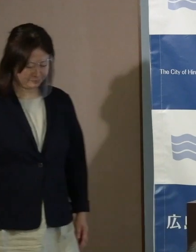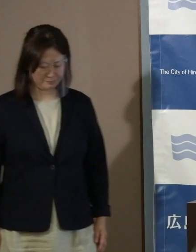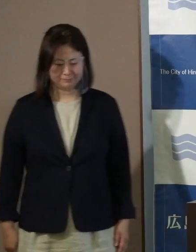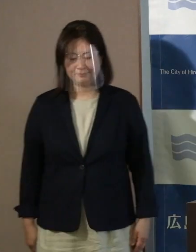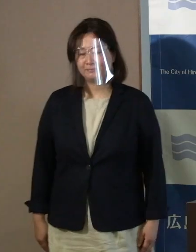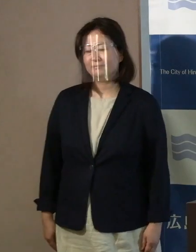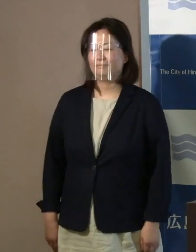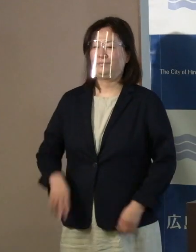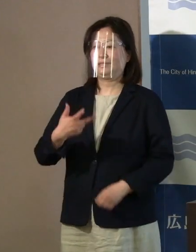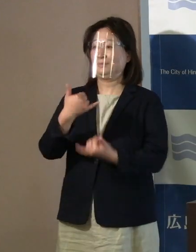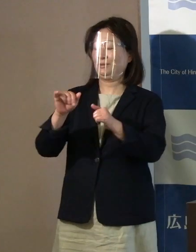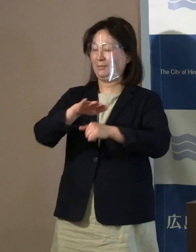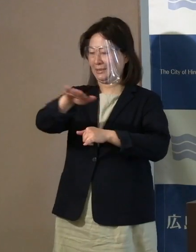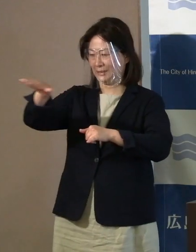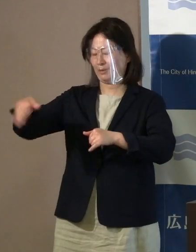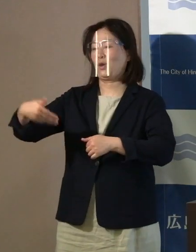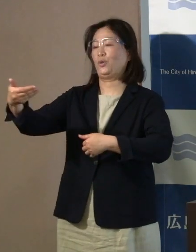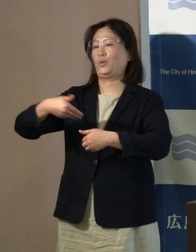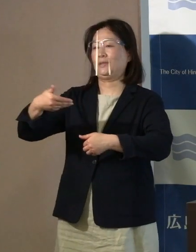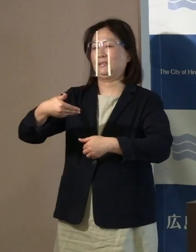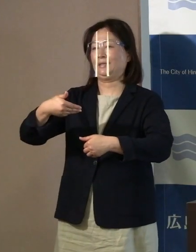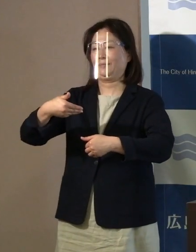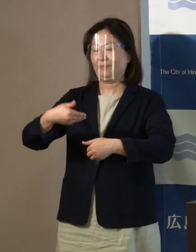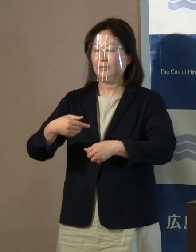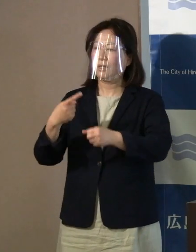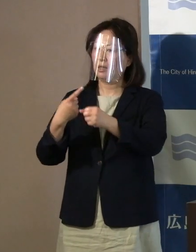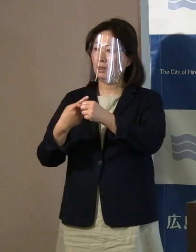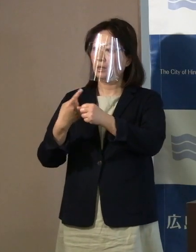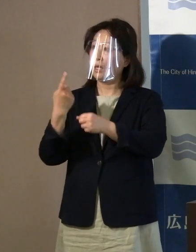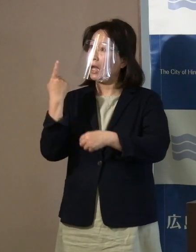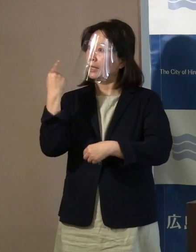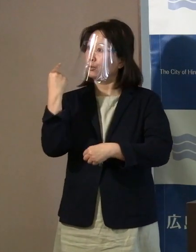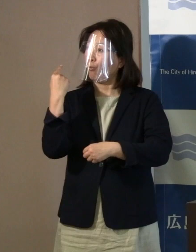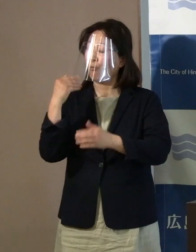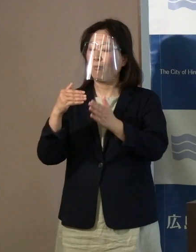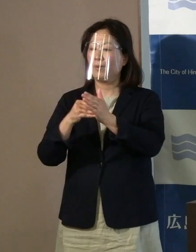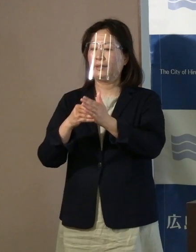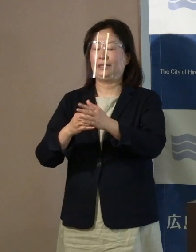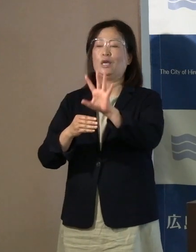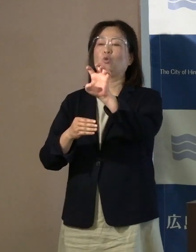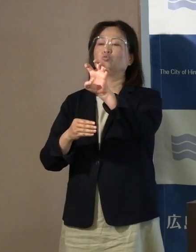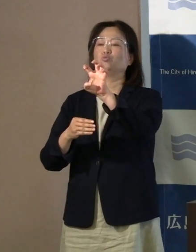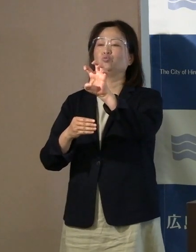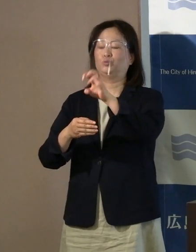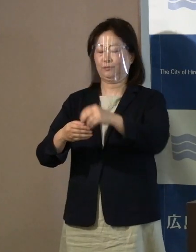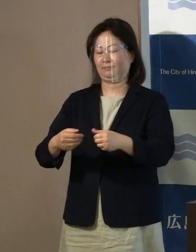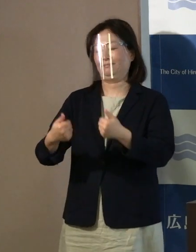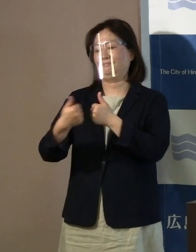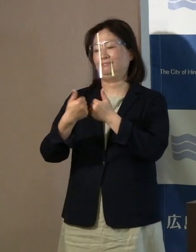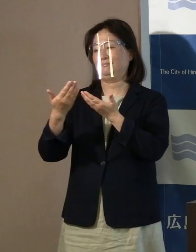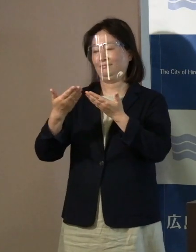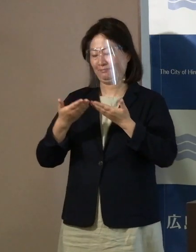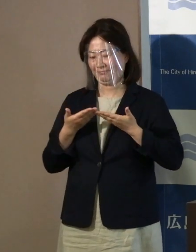昨日段階で約40件相談をお受けしております｡